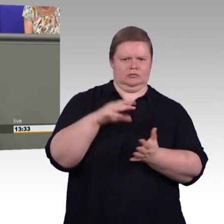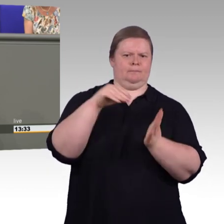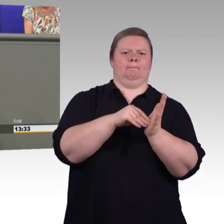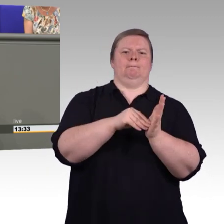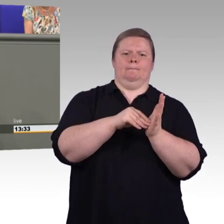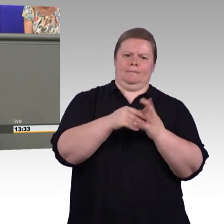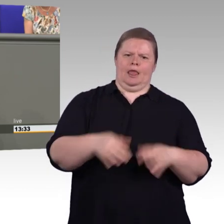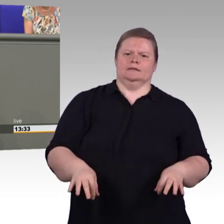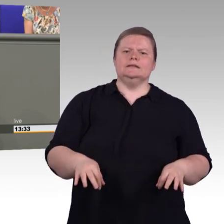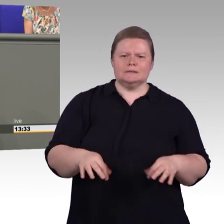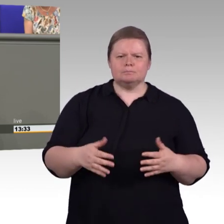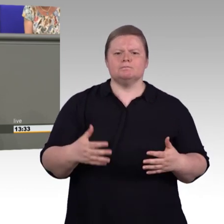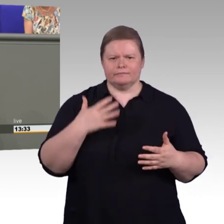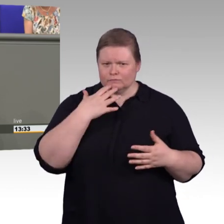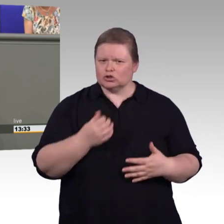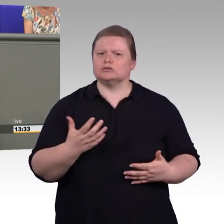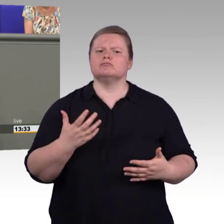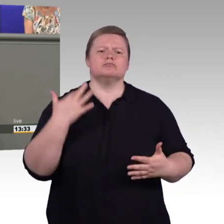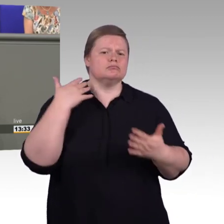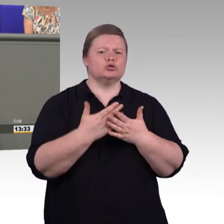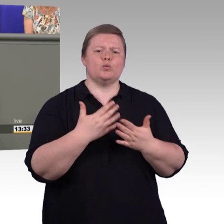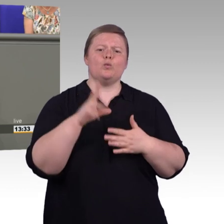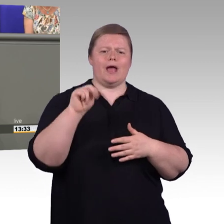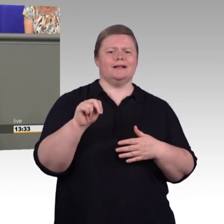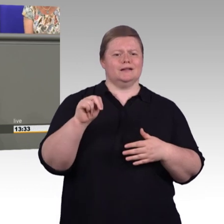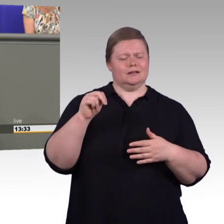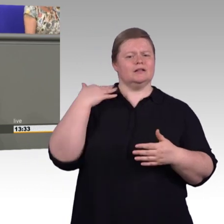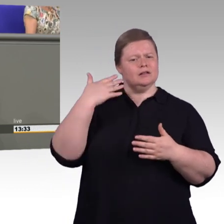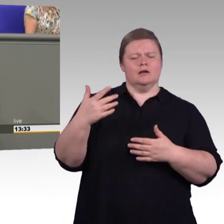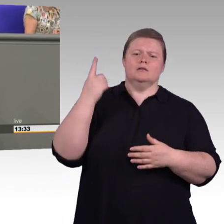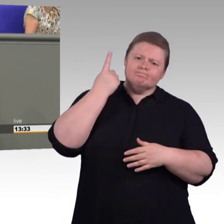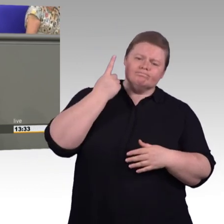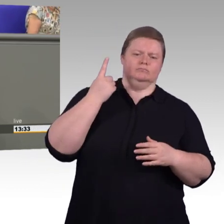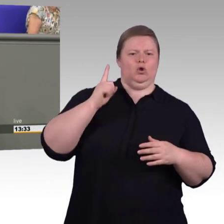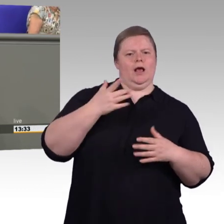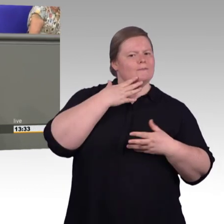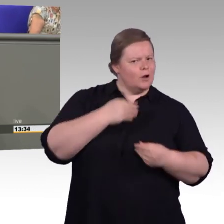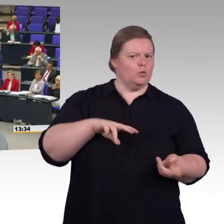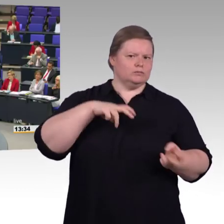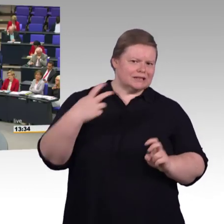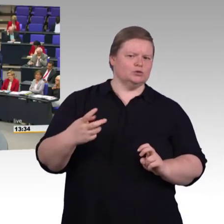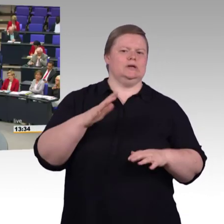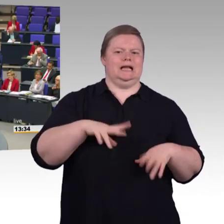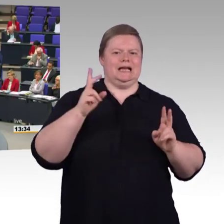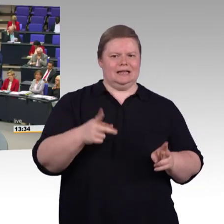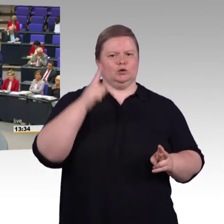zur Umsetzung der Kinderrechte in Deutschland, doch bitte endlich die Kinderrechte ins Grundgesetz aufzunehmen. (Beifall) Das ist keine fantastische Diskussion oder so,